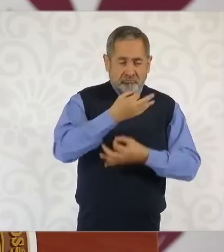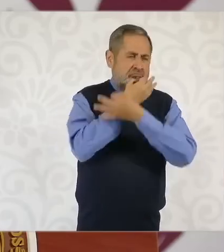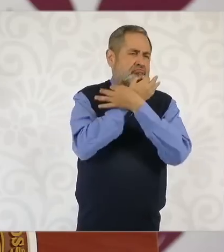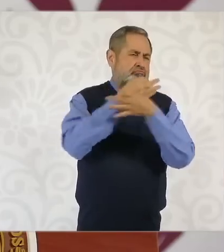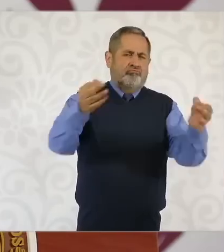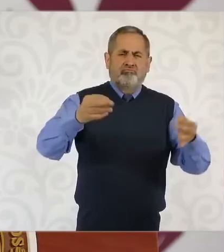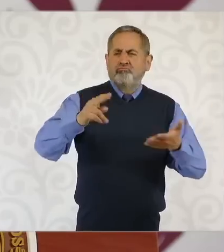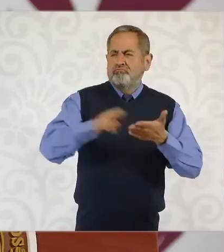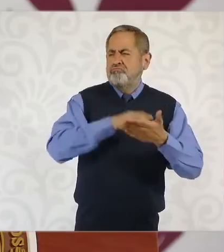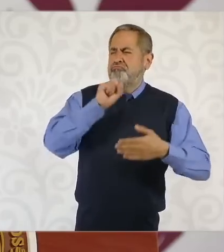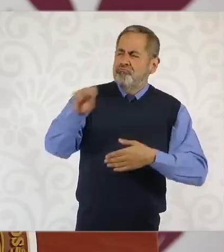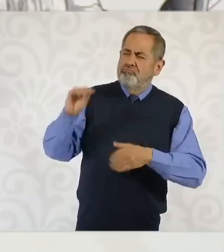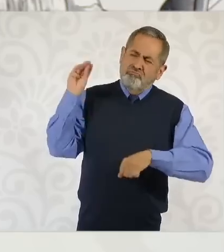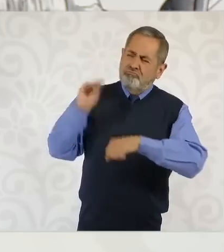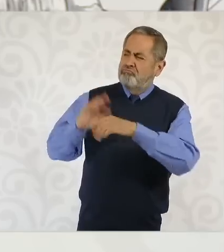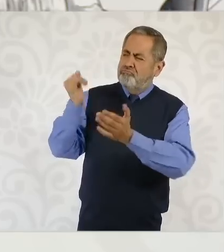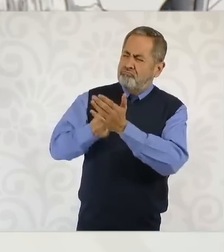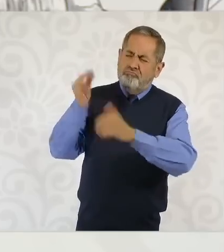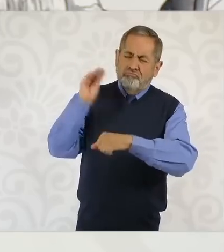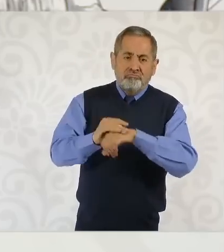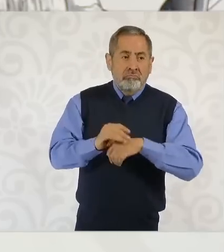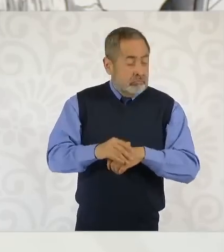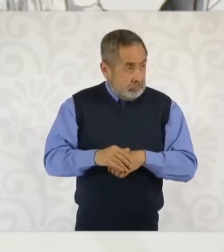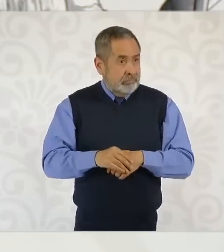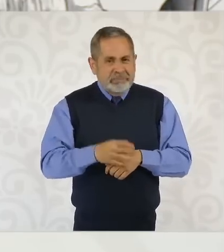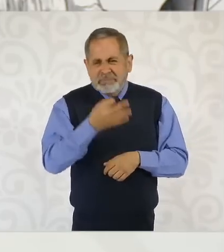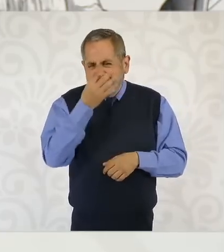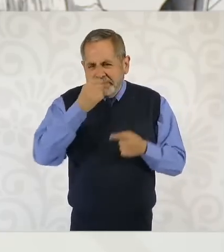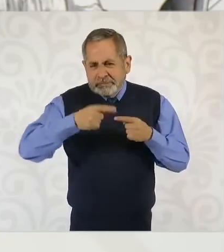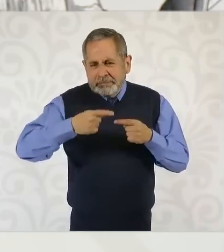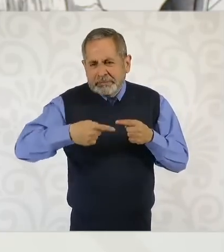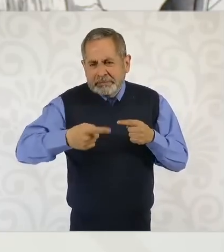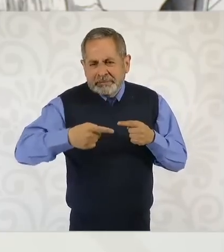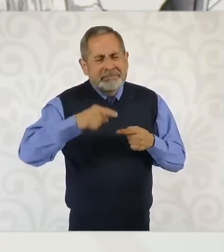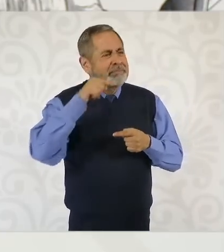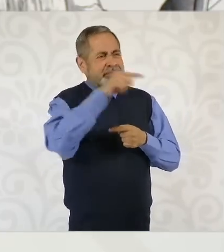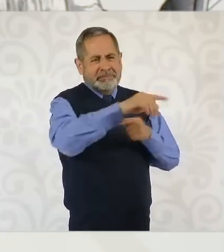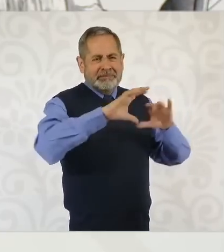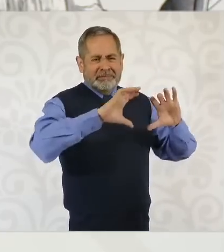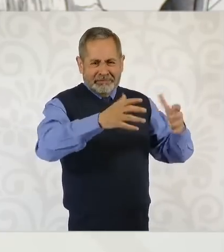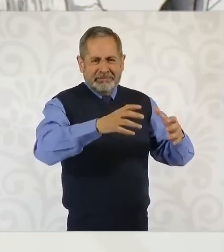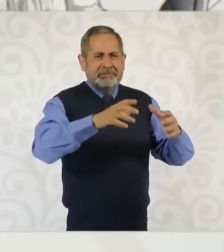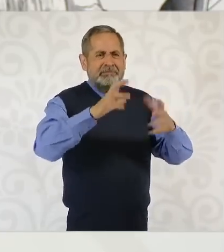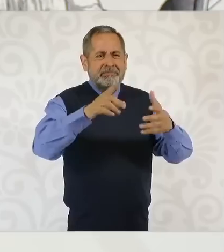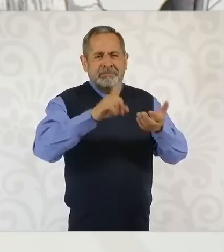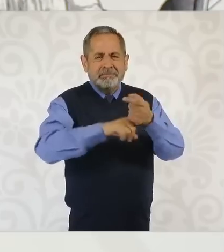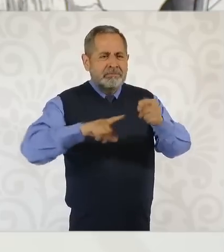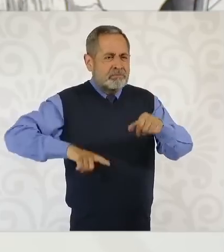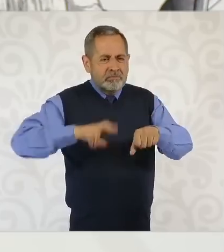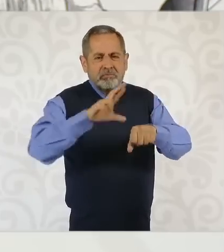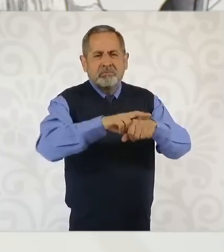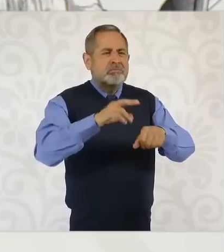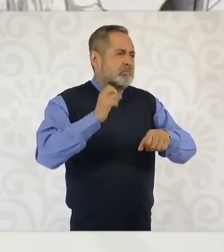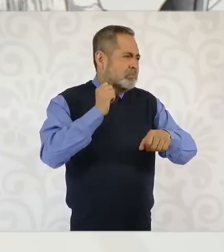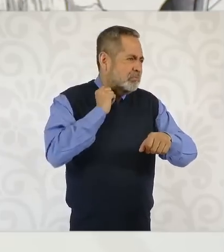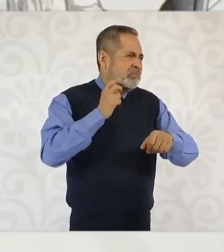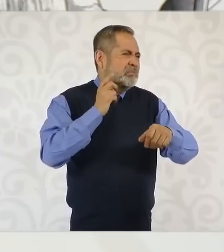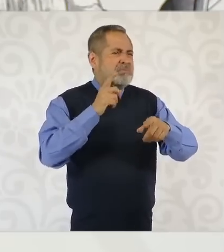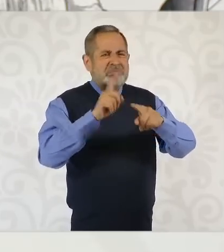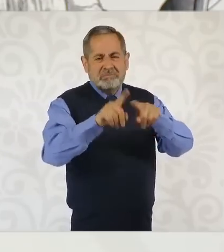de instituciones eh de cámaras de comercio de gobernadores de legisladores en Estados